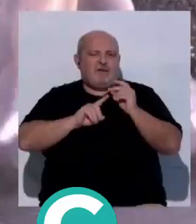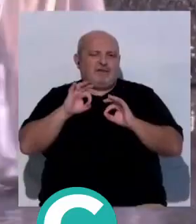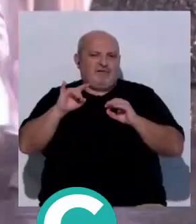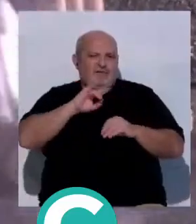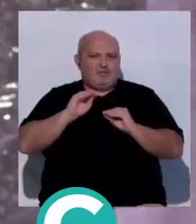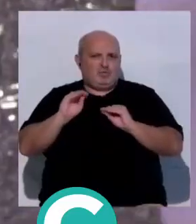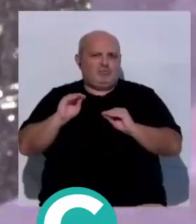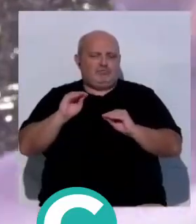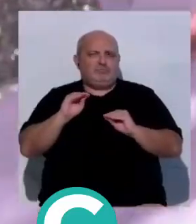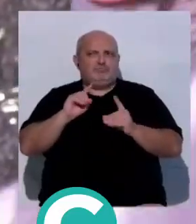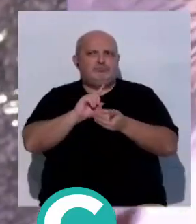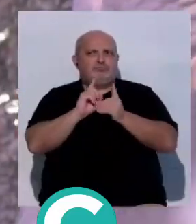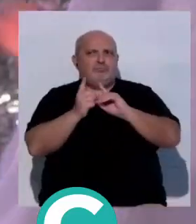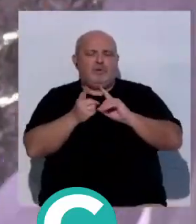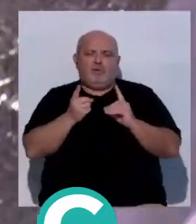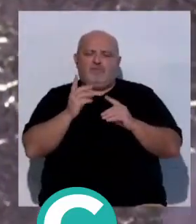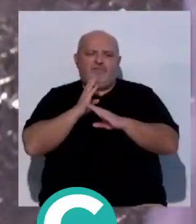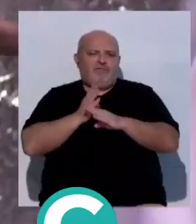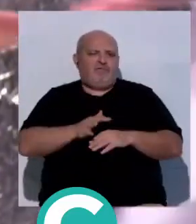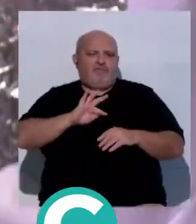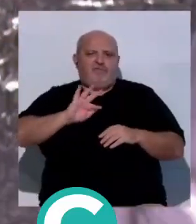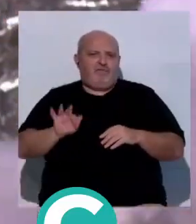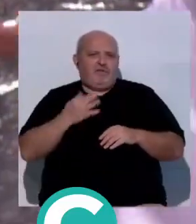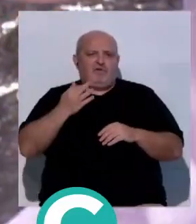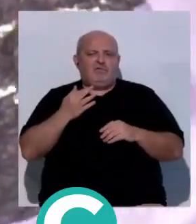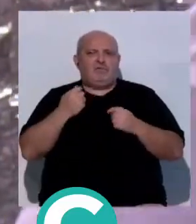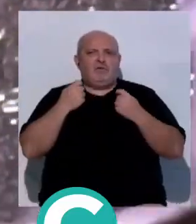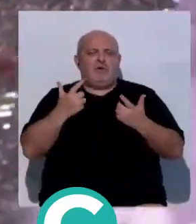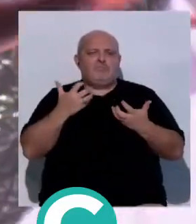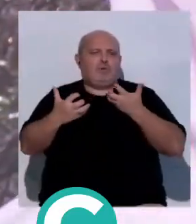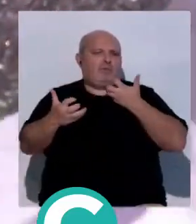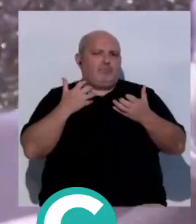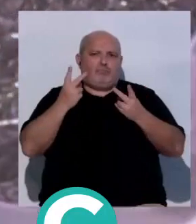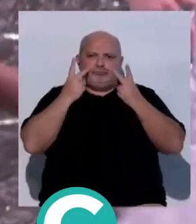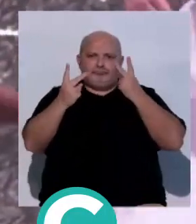Cádiz se ha convertido en cita ineludible en la ciudad ofreciendo un espectáculo llamado